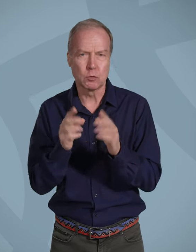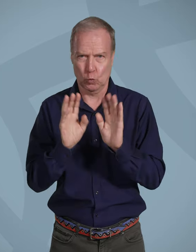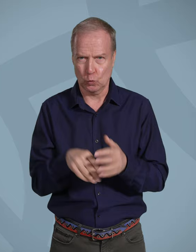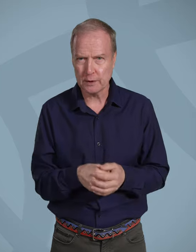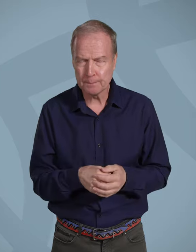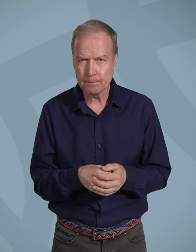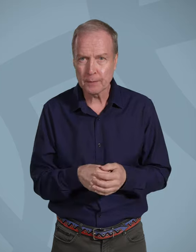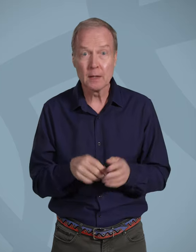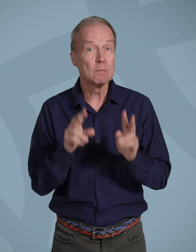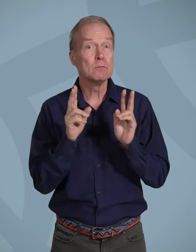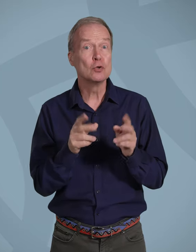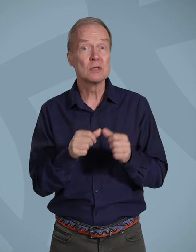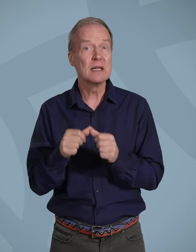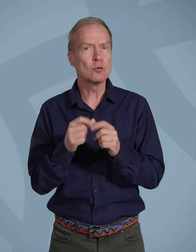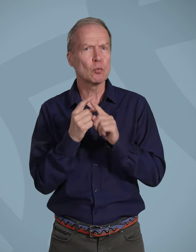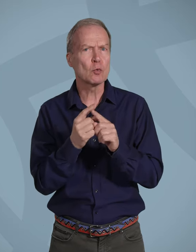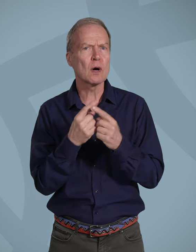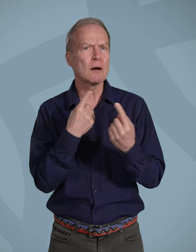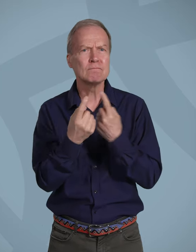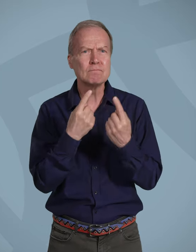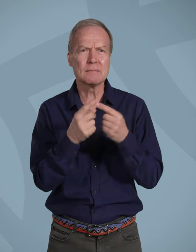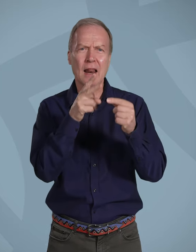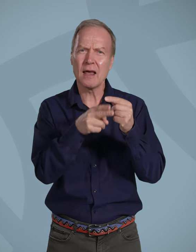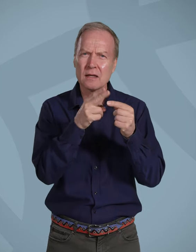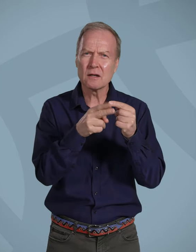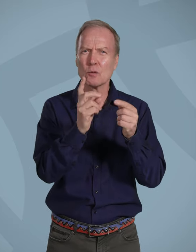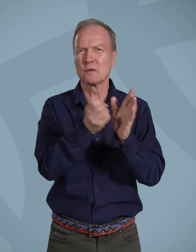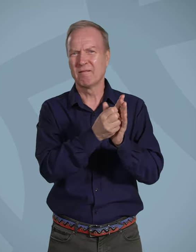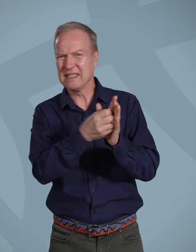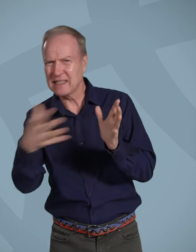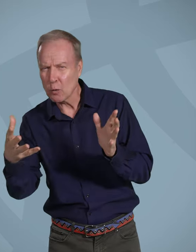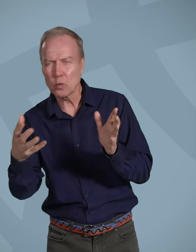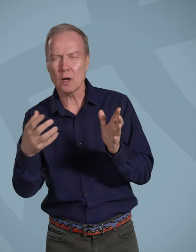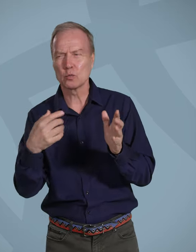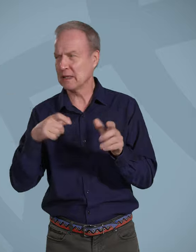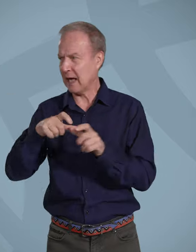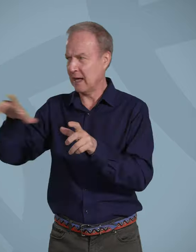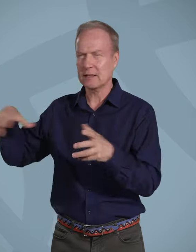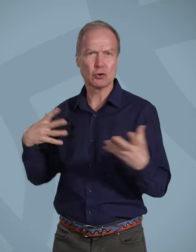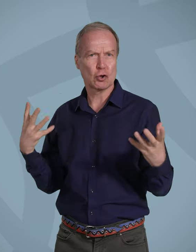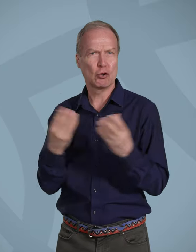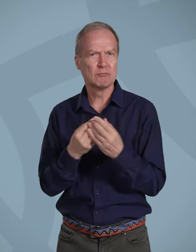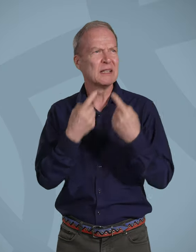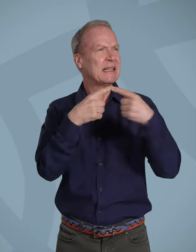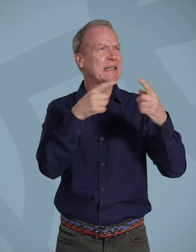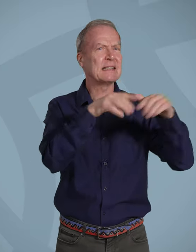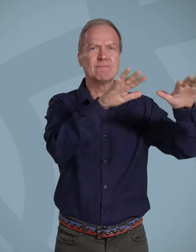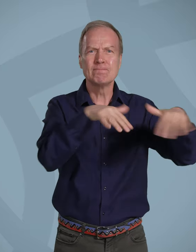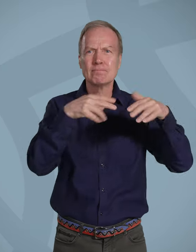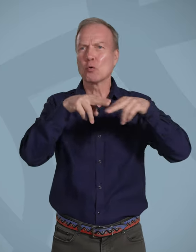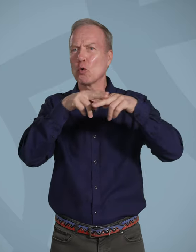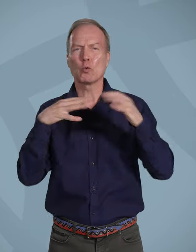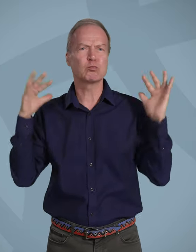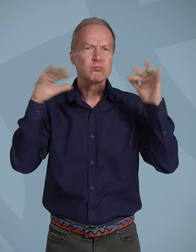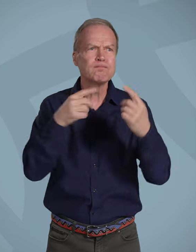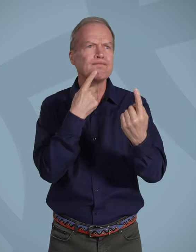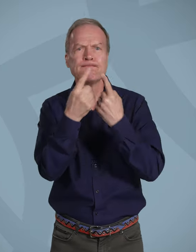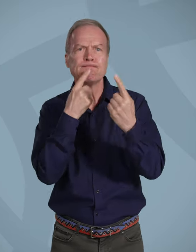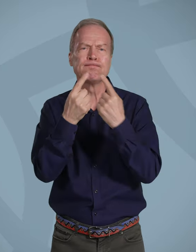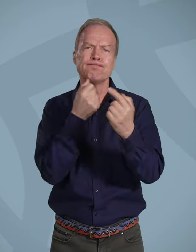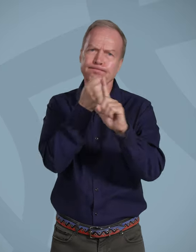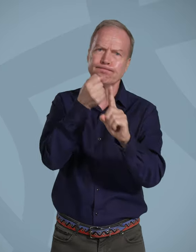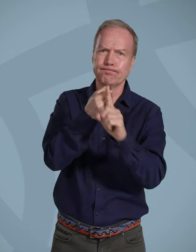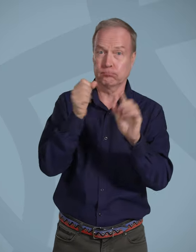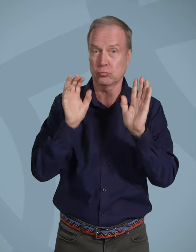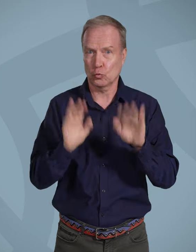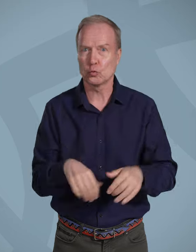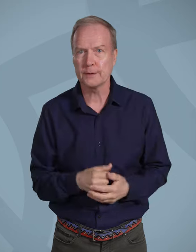Liitto on ollut mukana keskustelemassa leikkauksista ja niiden mahdollisista seurauksista myös erilaisilla foorumeilla yhdessä muiden järjestöjen kanssa.